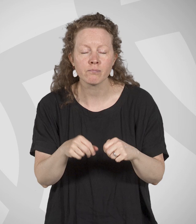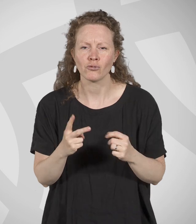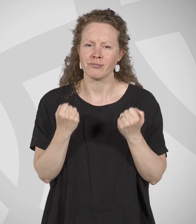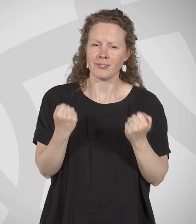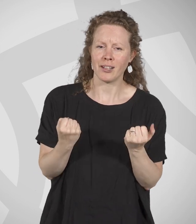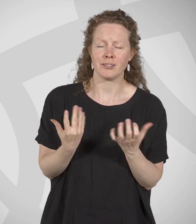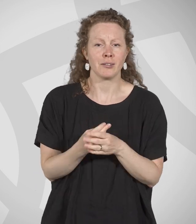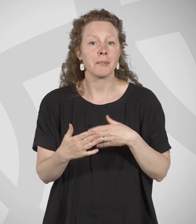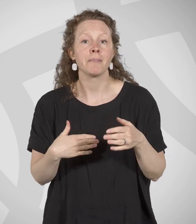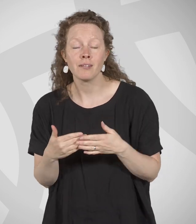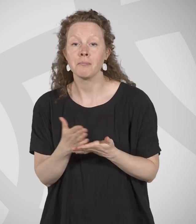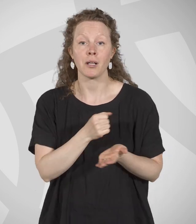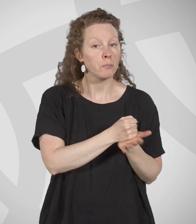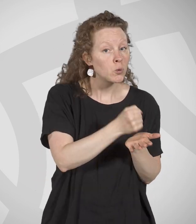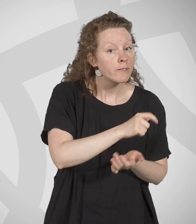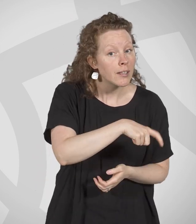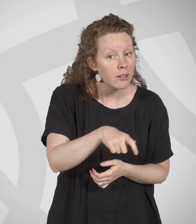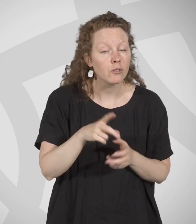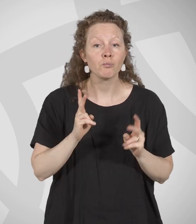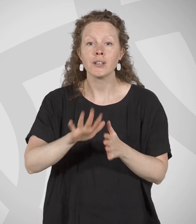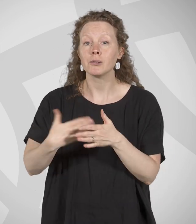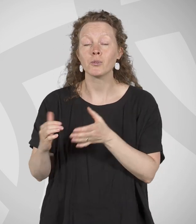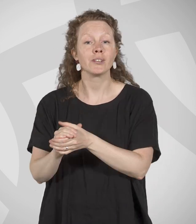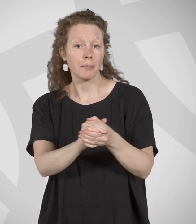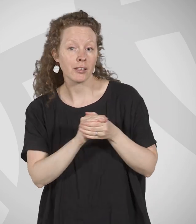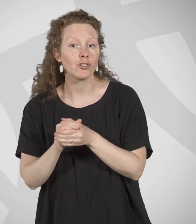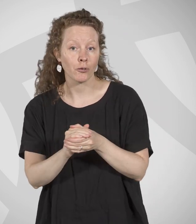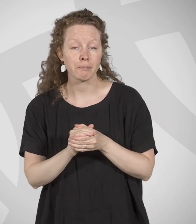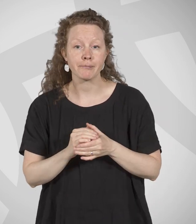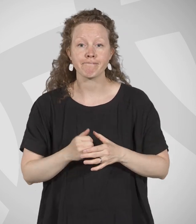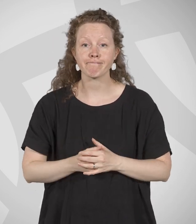samt starkt samarbete mellan beslutsfattare och teckenspråksgemenskapen.